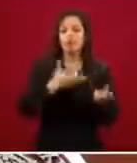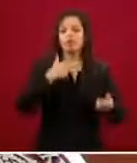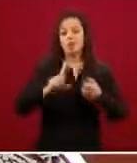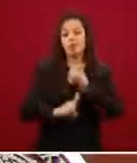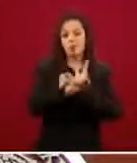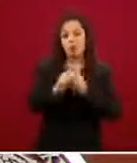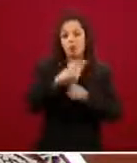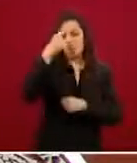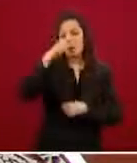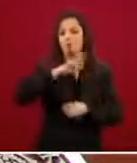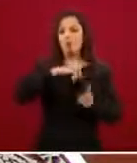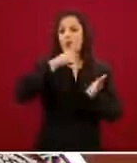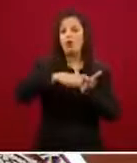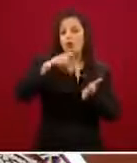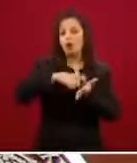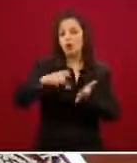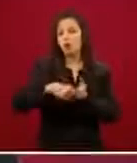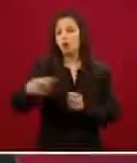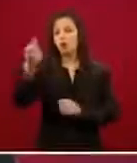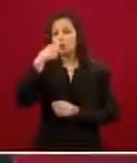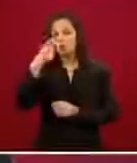en insumos, material de curación.